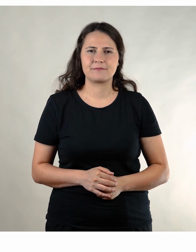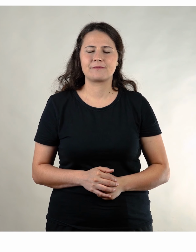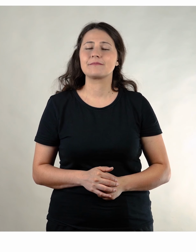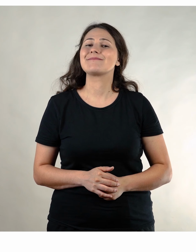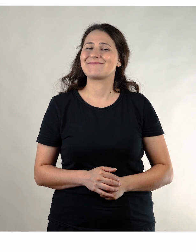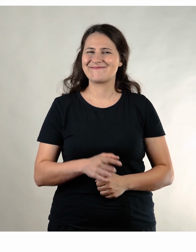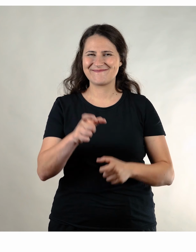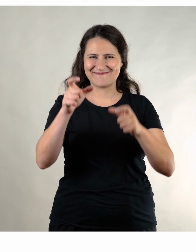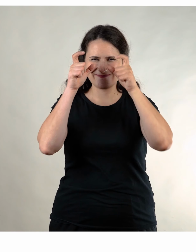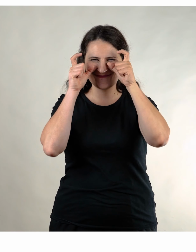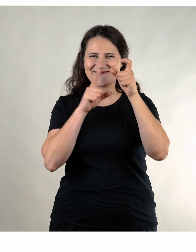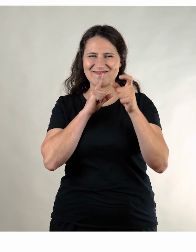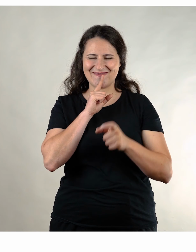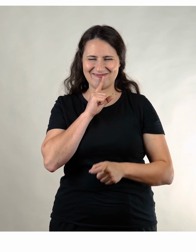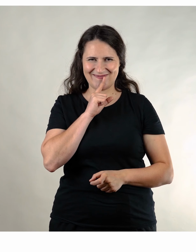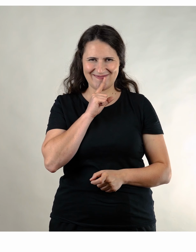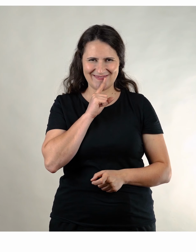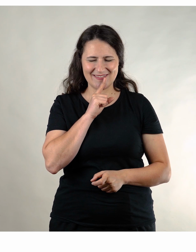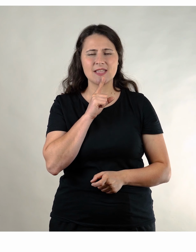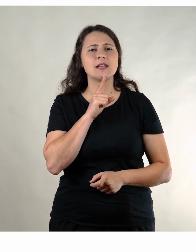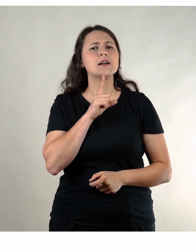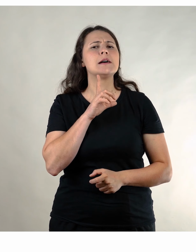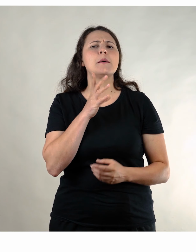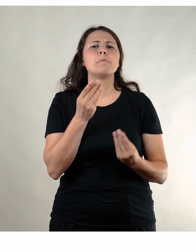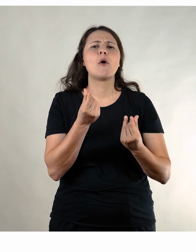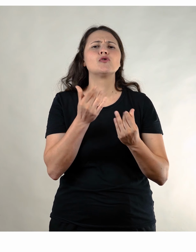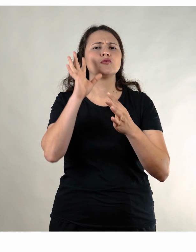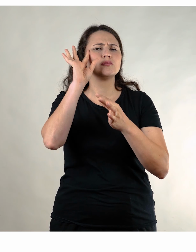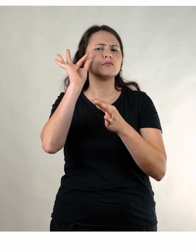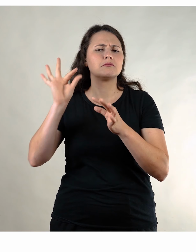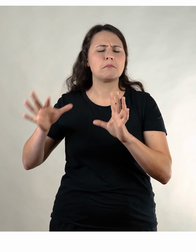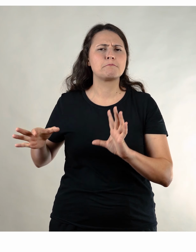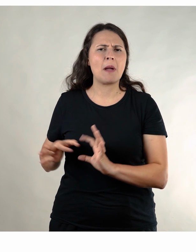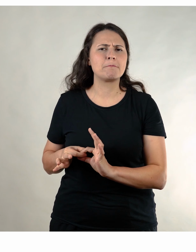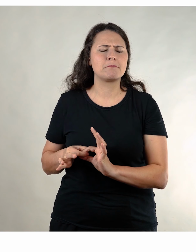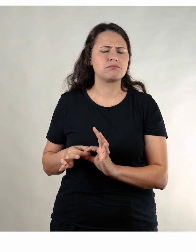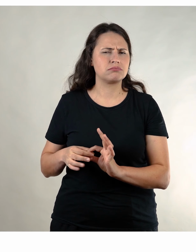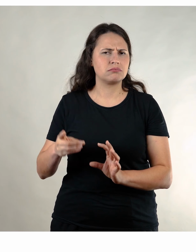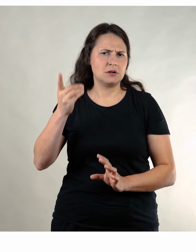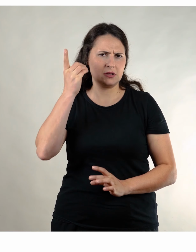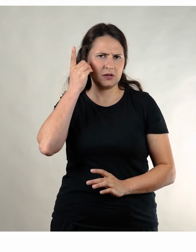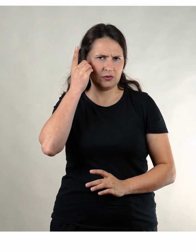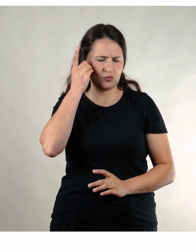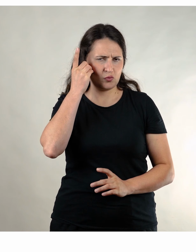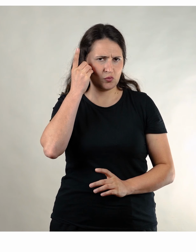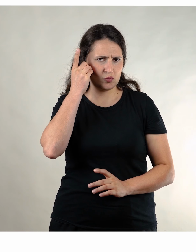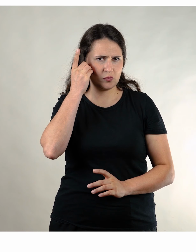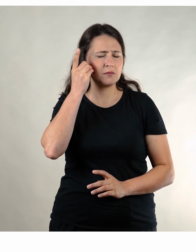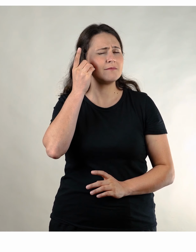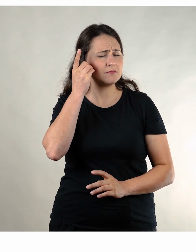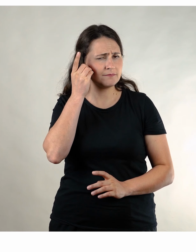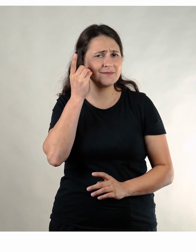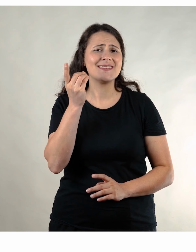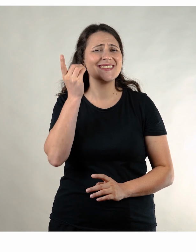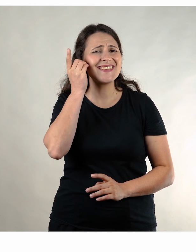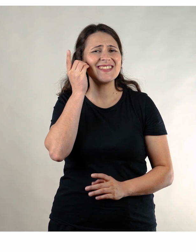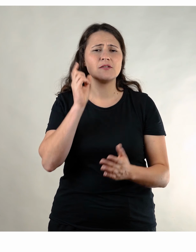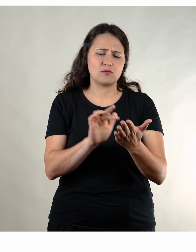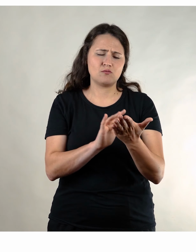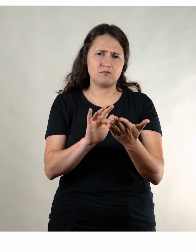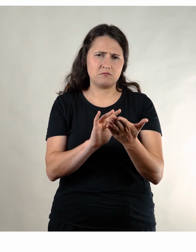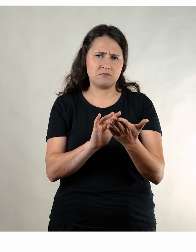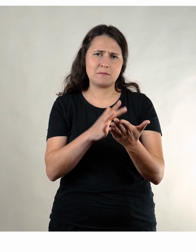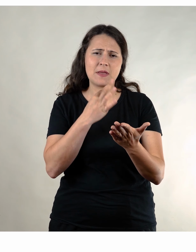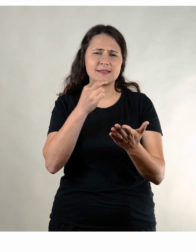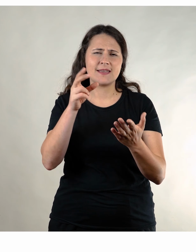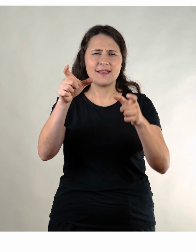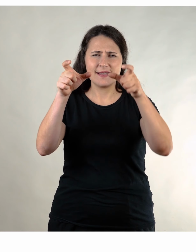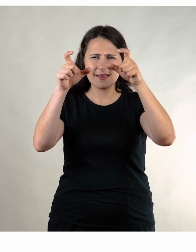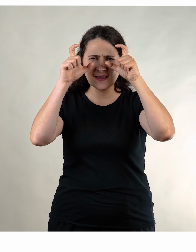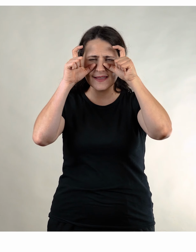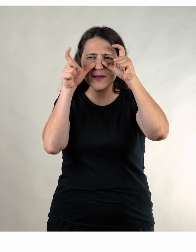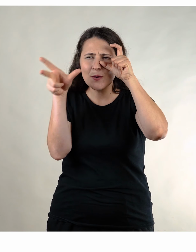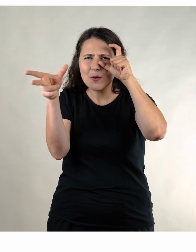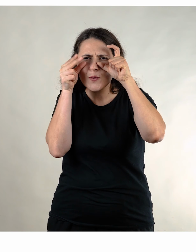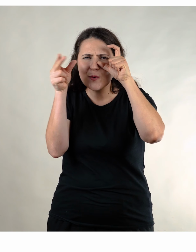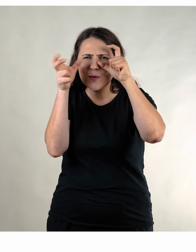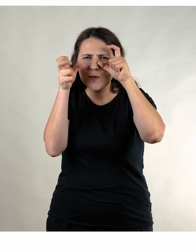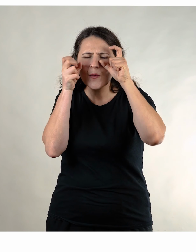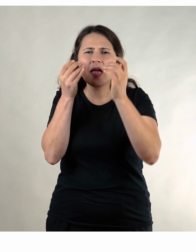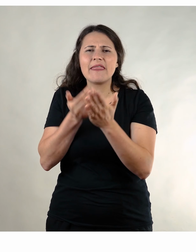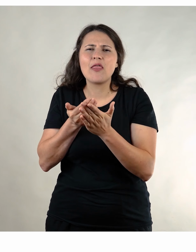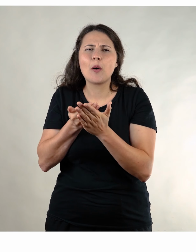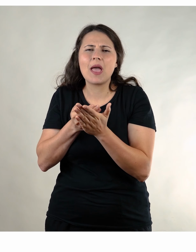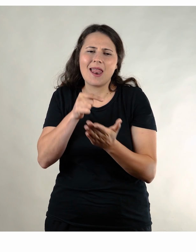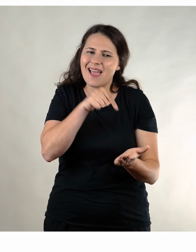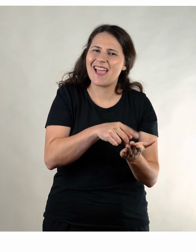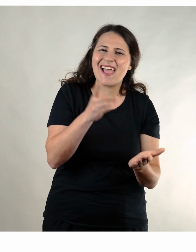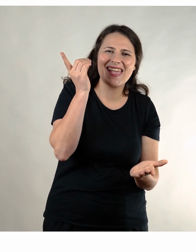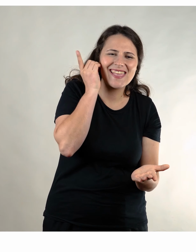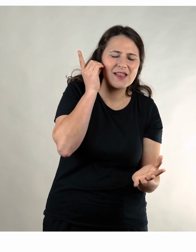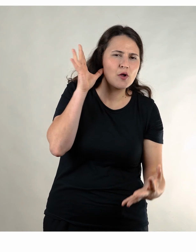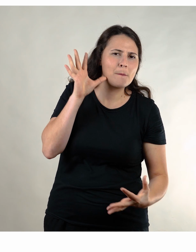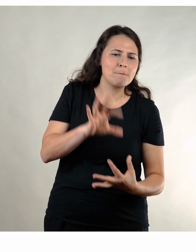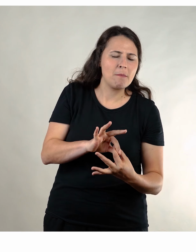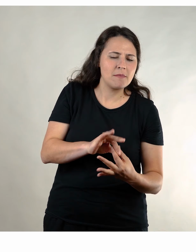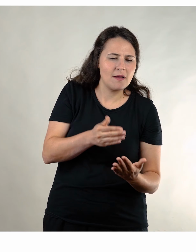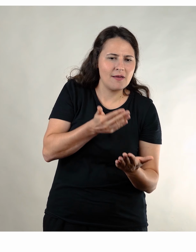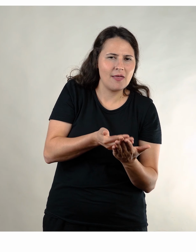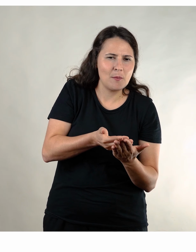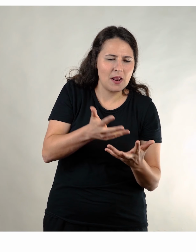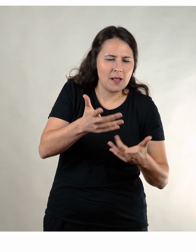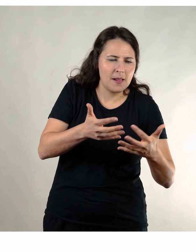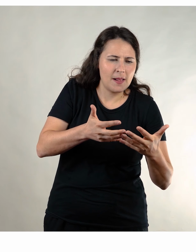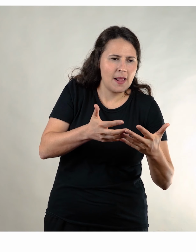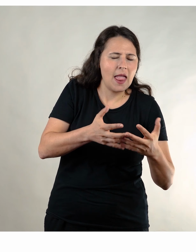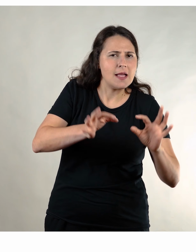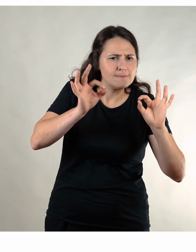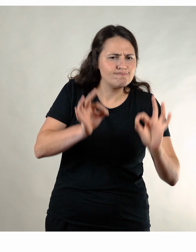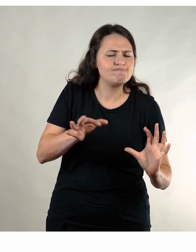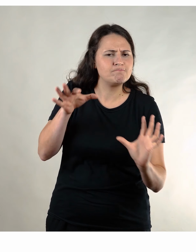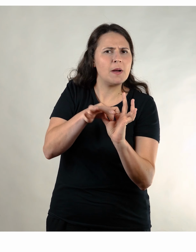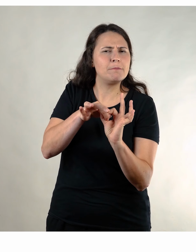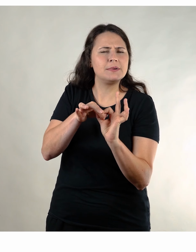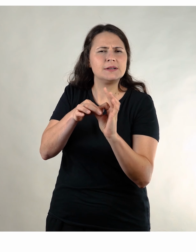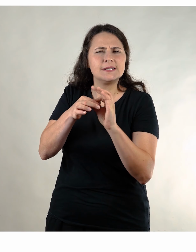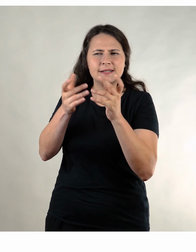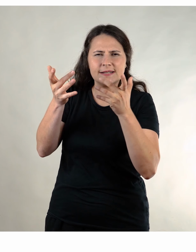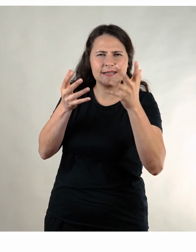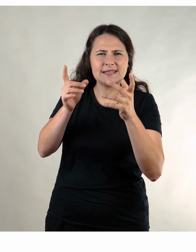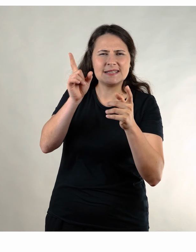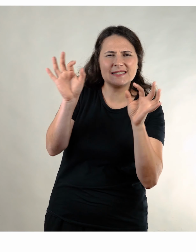Τα γυαλιά αυτά συνδέονται με κινητό τηλέφωνο, το οποίο επεξεργάζεται τα δεδομένα από τα γυαλιά και παράγει τα κατάλληλα γραφικά.